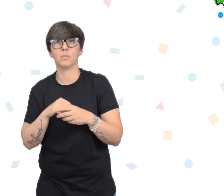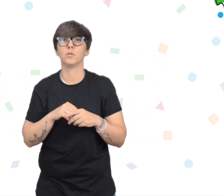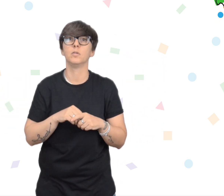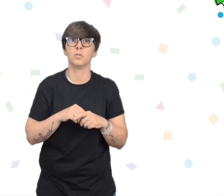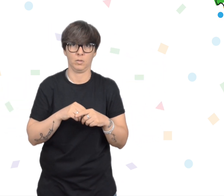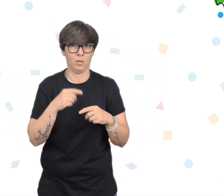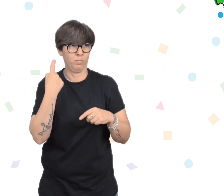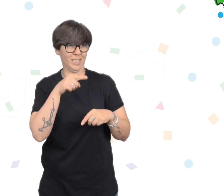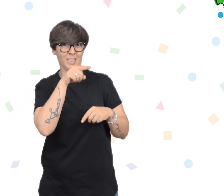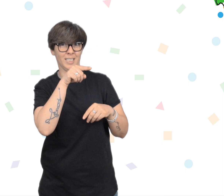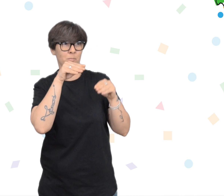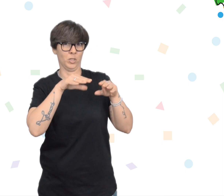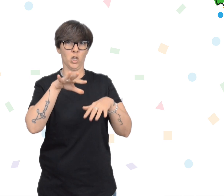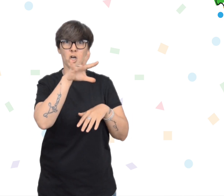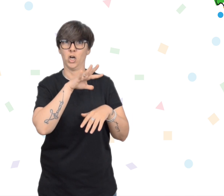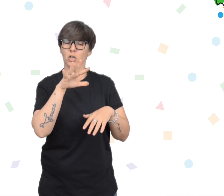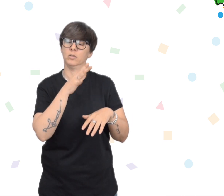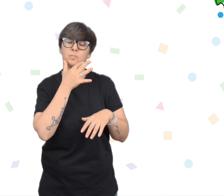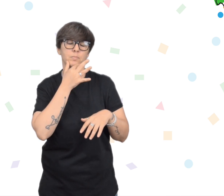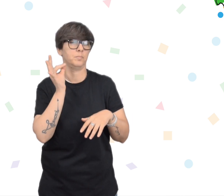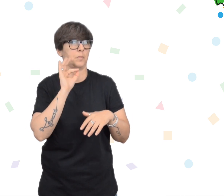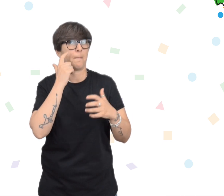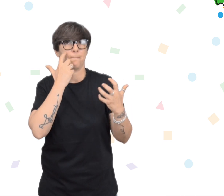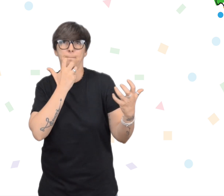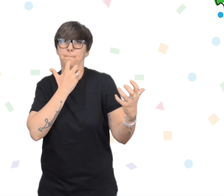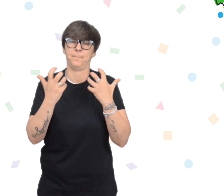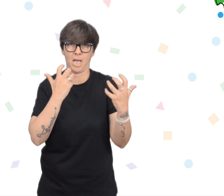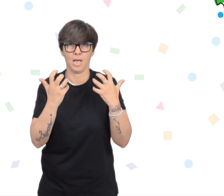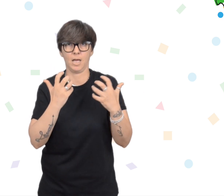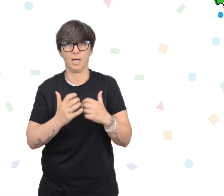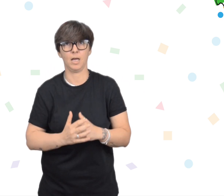scopriremo tutte le bellezze del luogo.